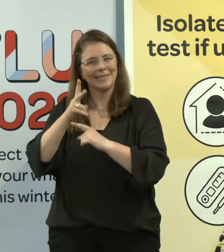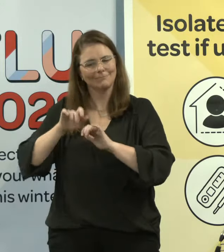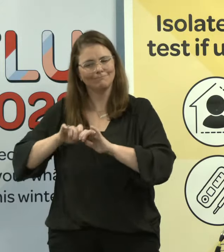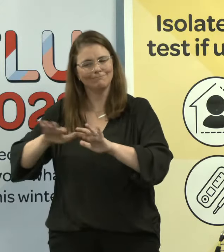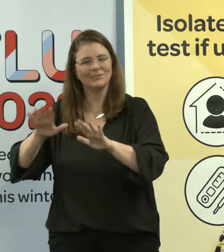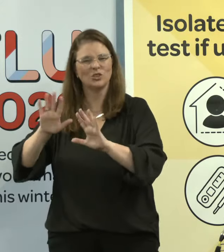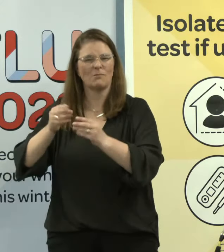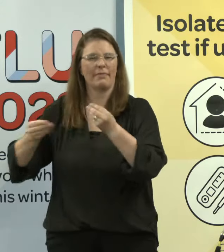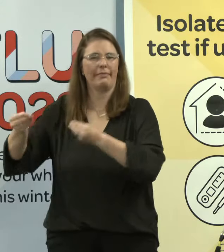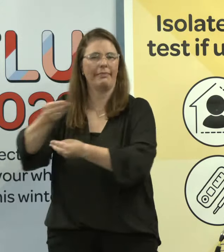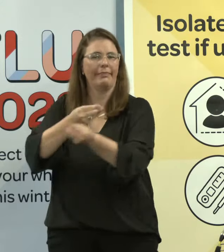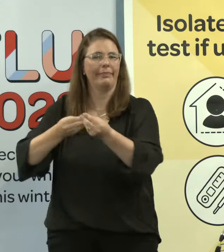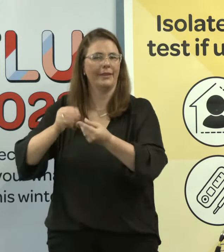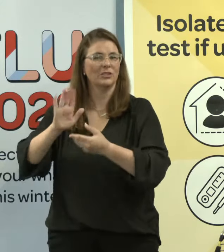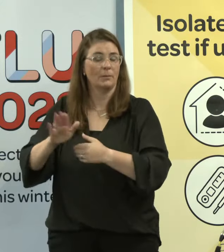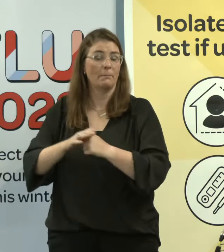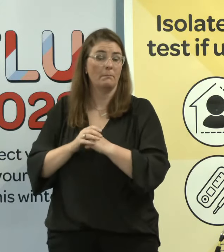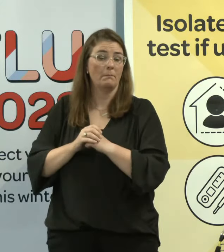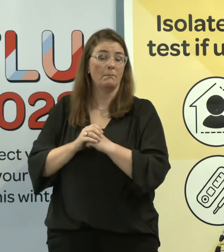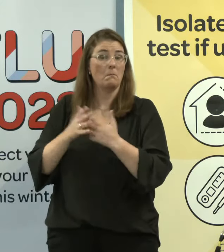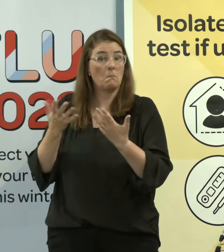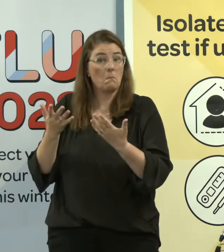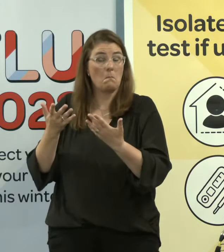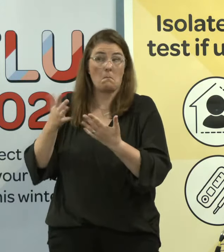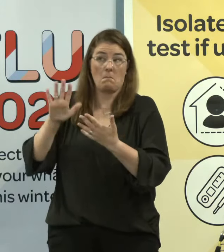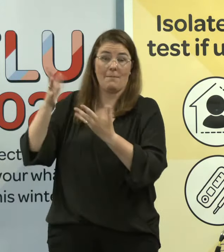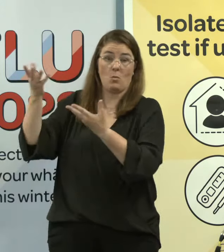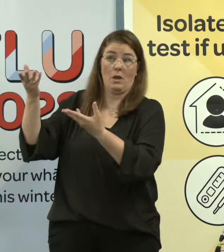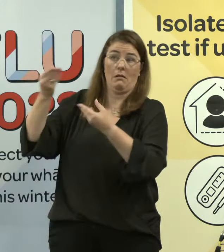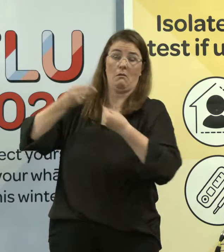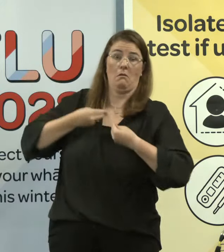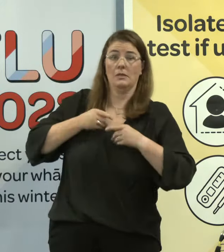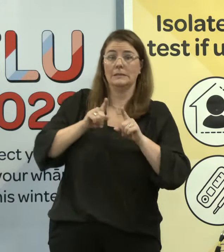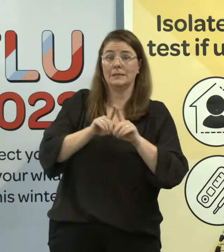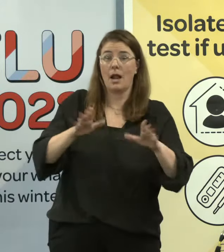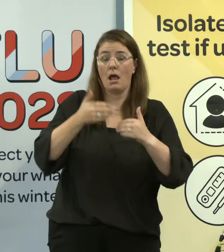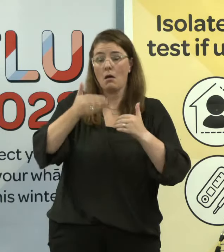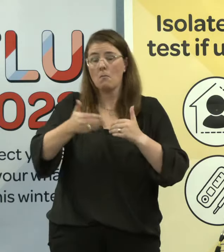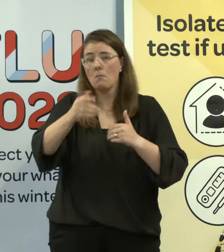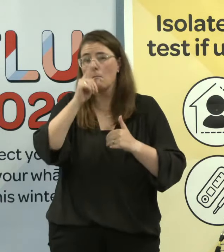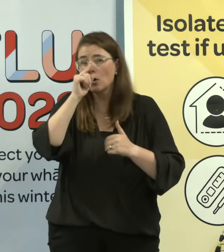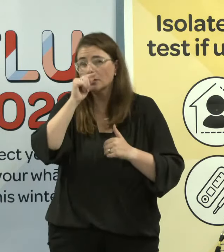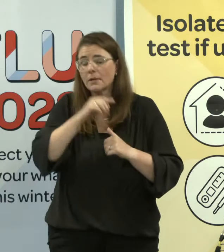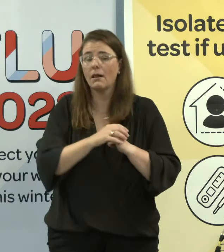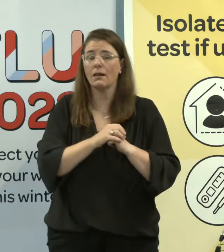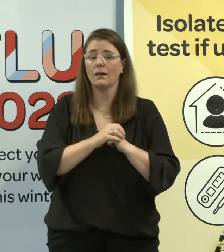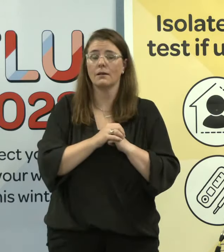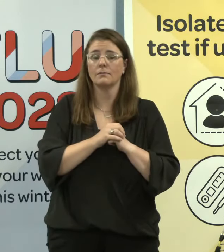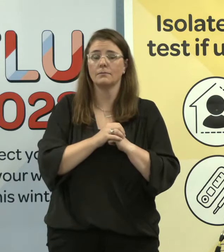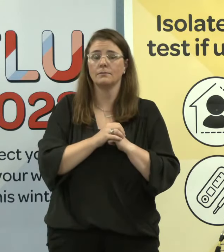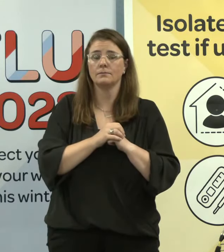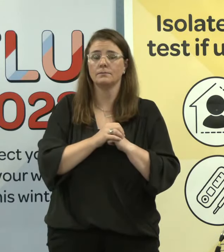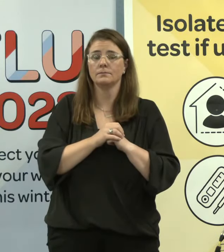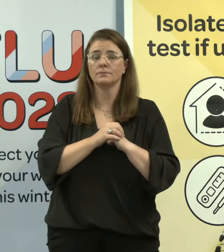whakaritenga, engari he taunakitanga. Na koinei te wa i roto i tenei hapori ka hiahia